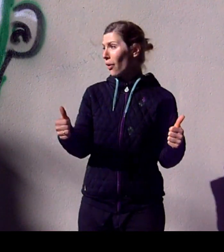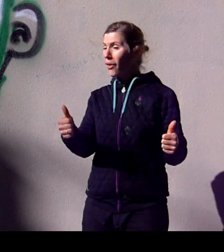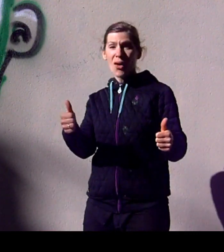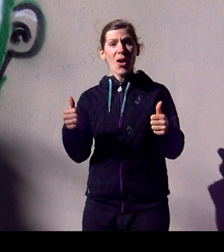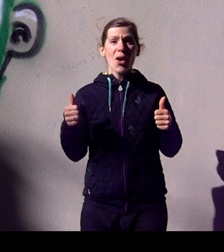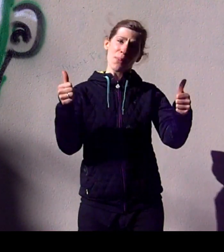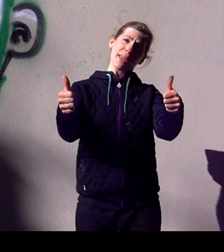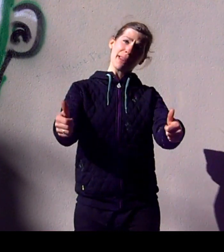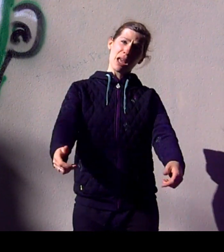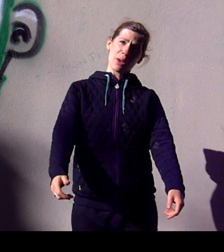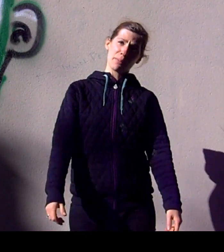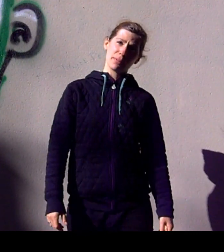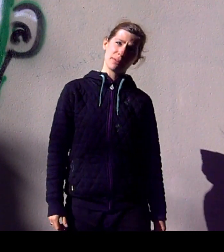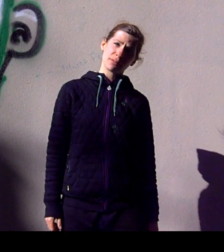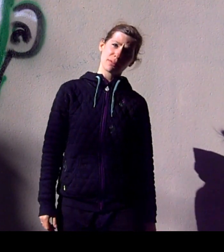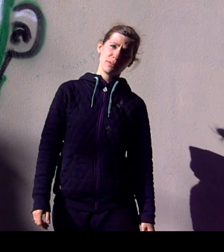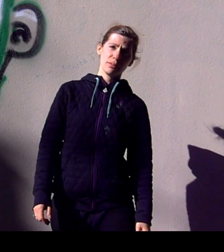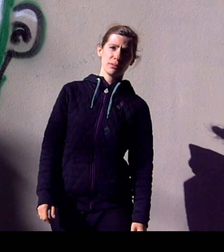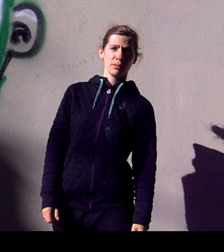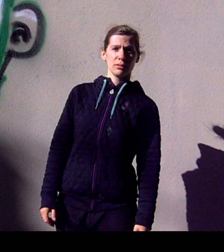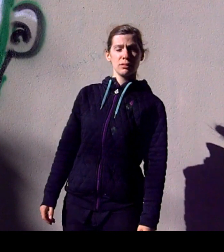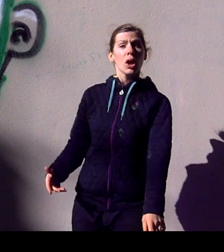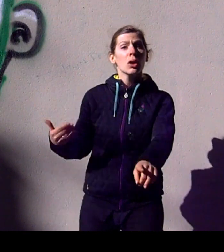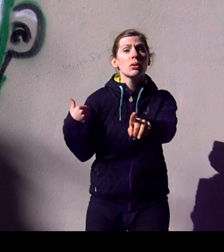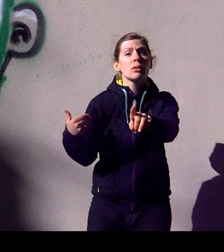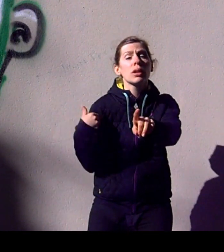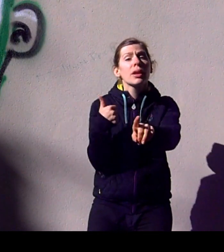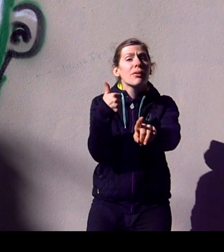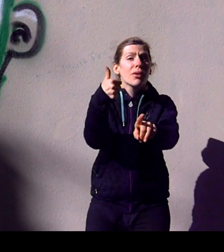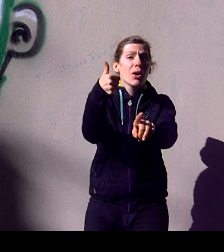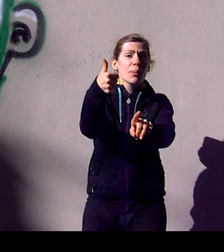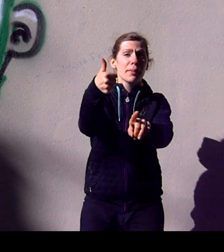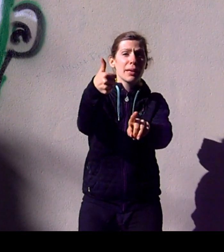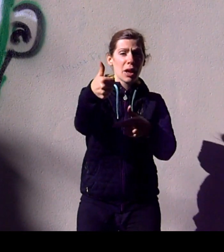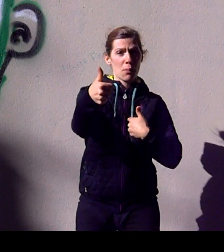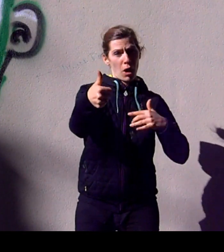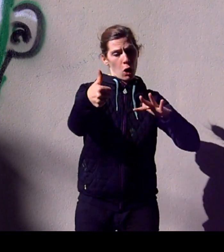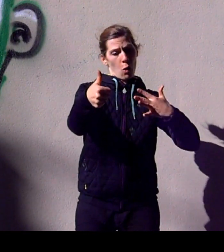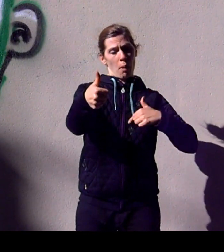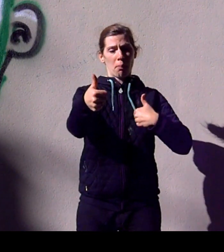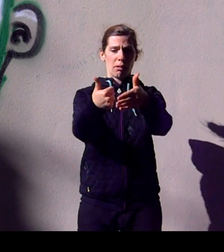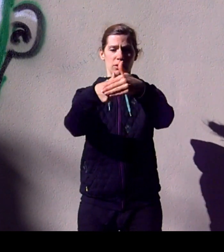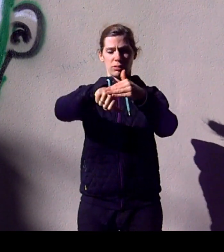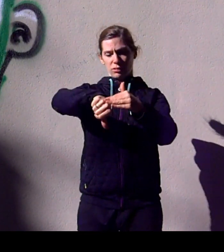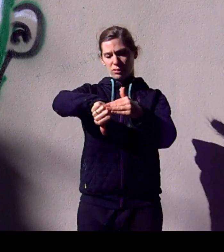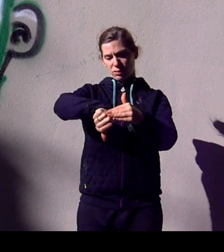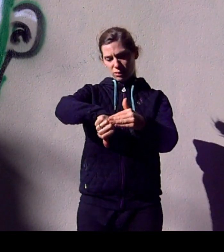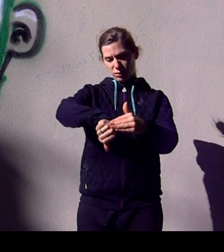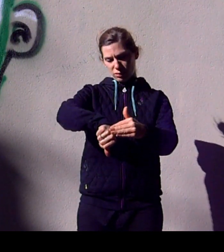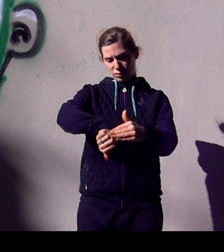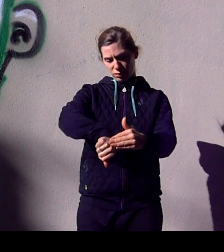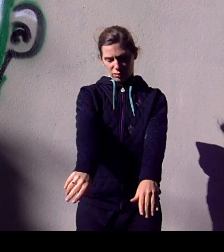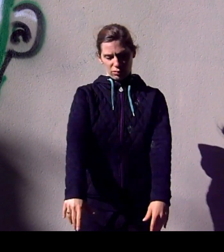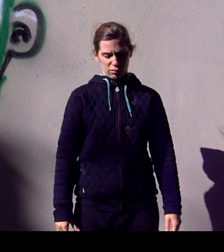Formidable Tu étais formidable, j'étais fort minable